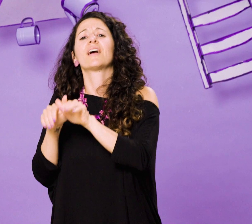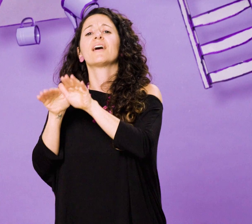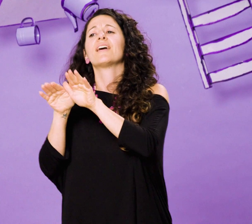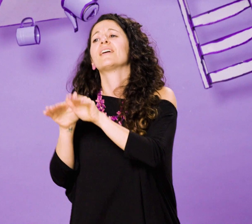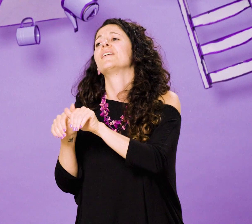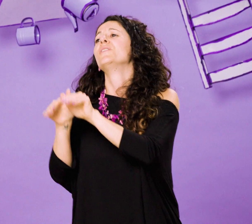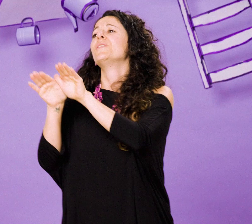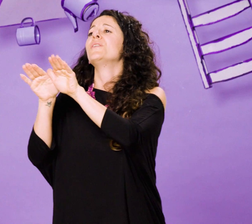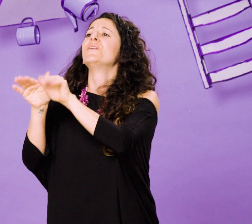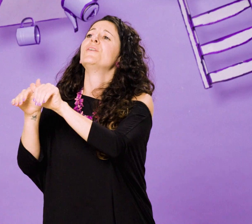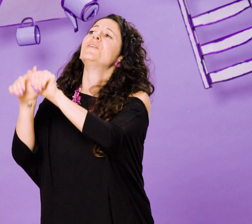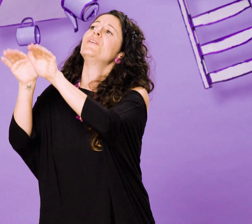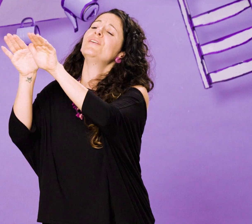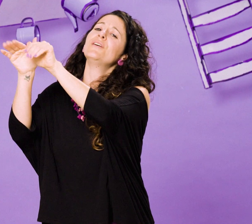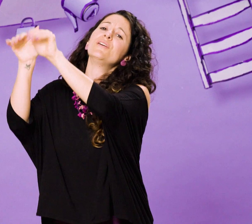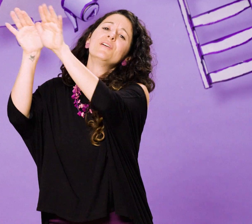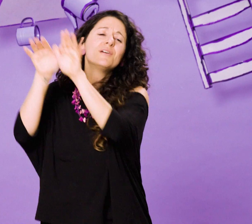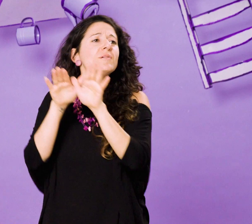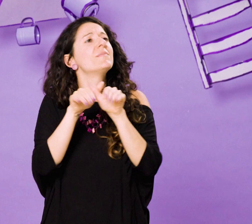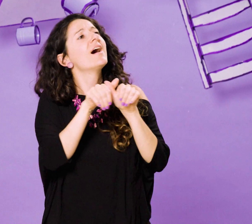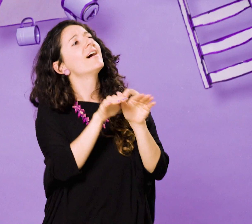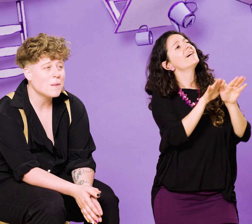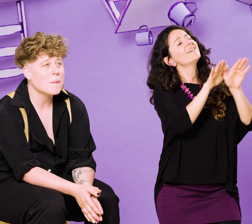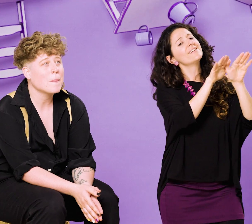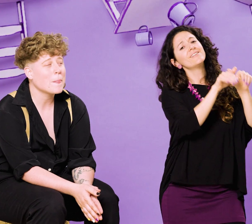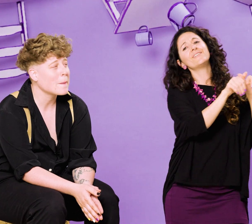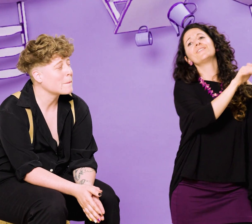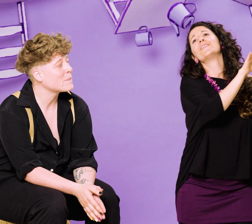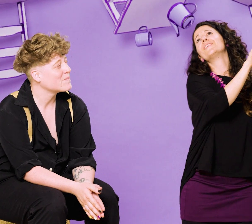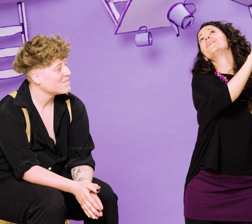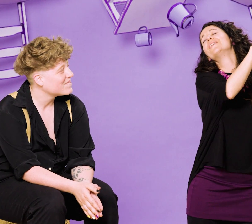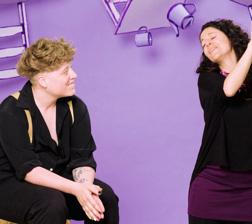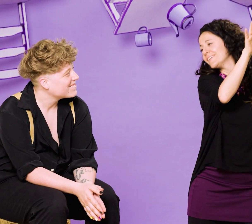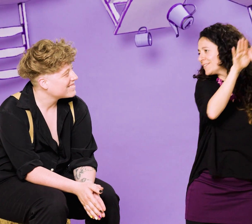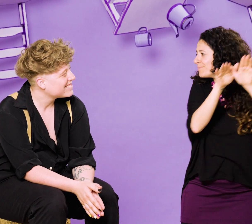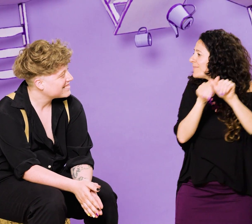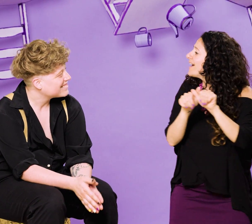L’autre bord, l’autre bord